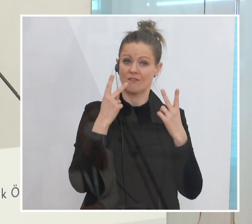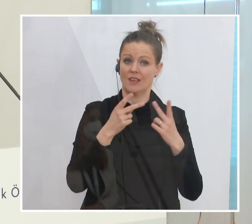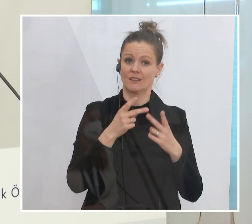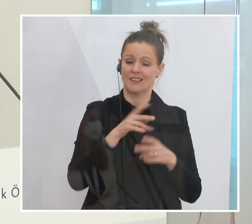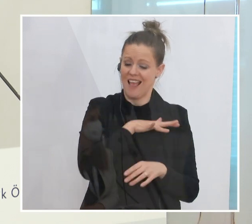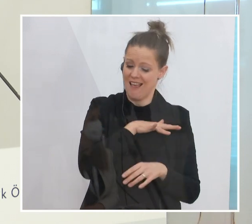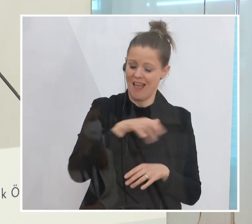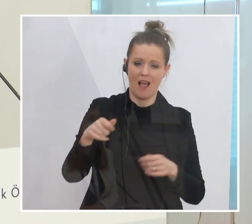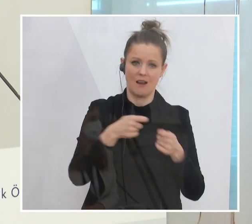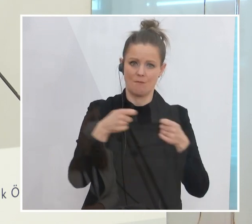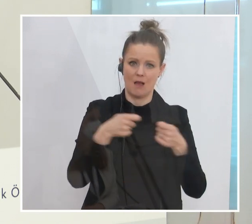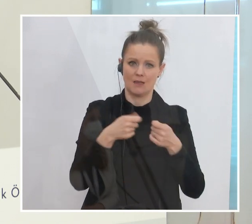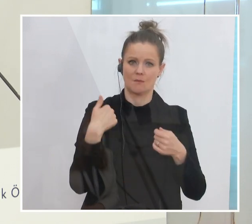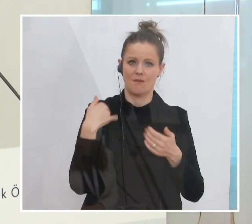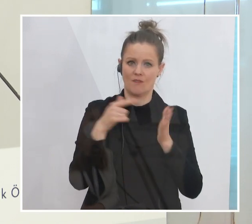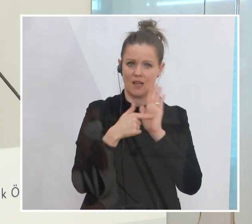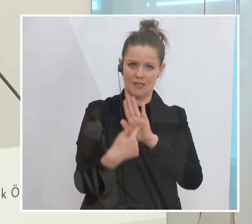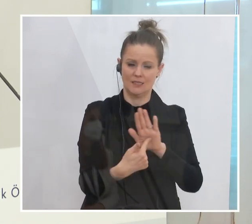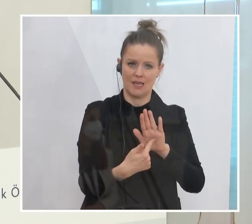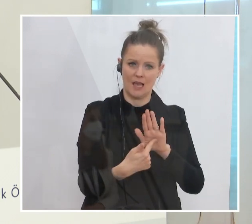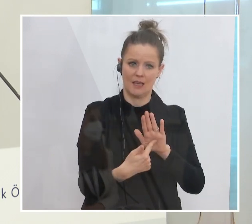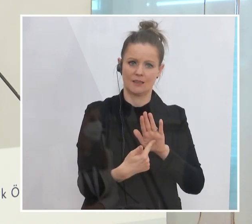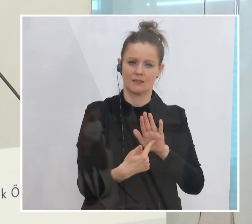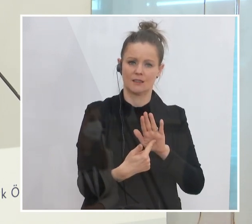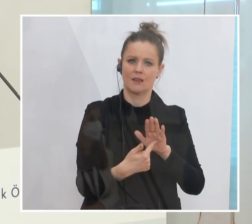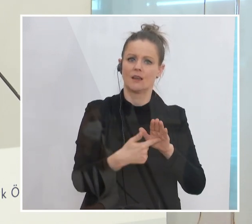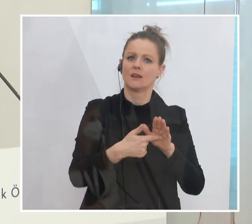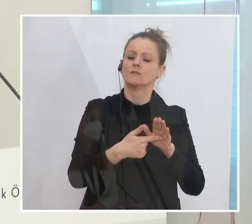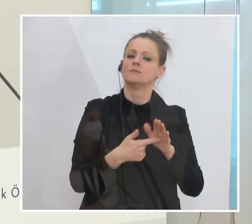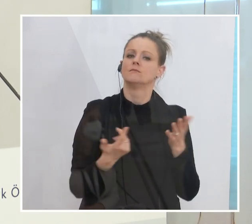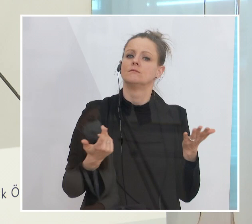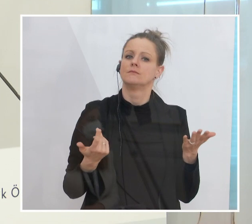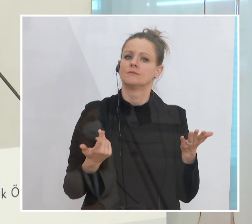die ich jetzt vorgestellt habe, einen möglichst breiten Kreis zugutekommen